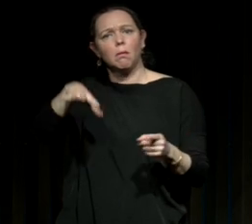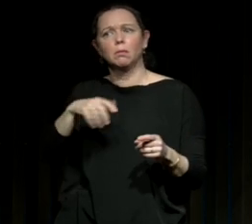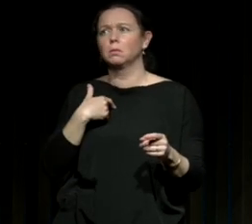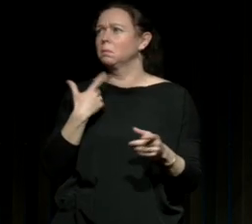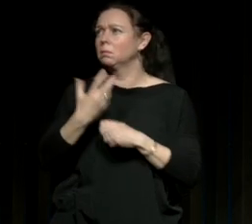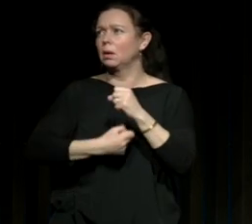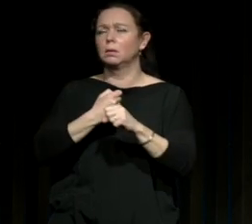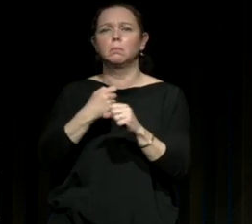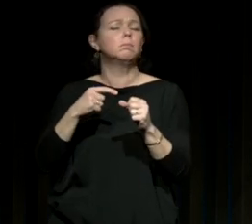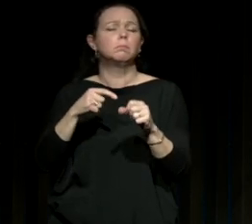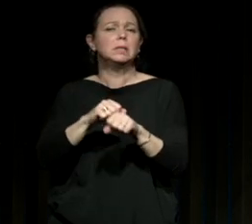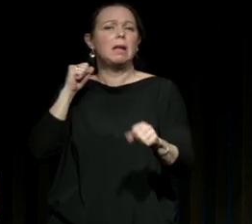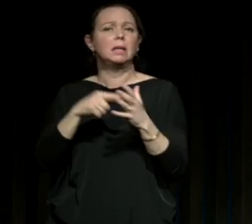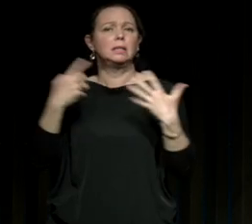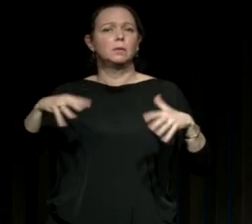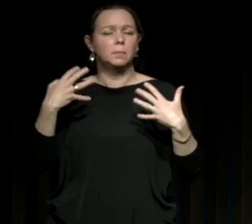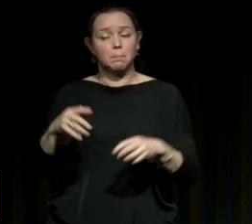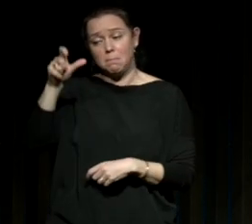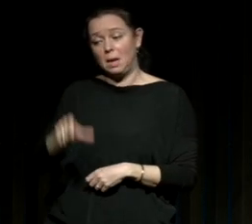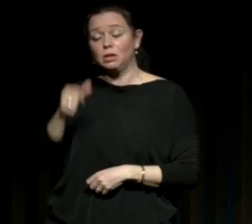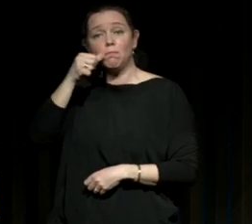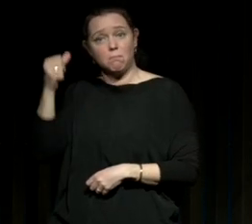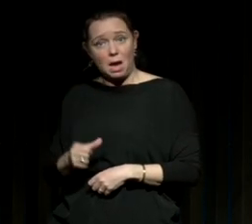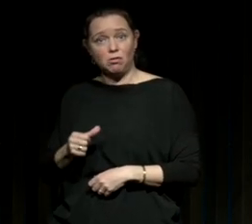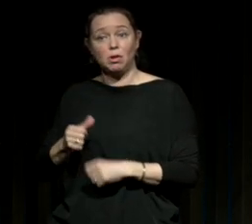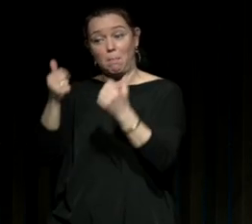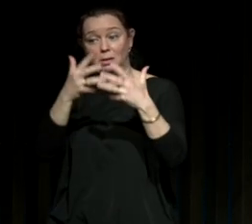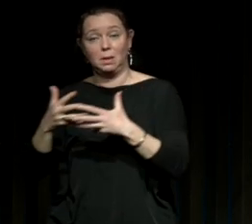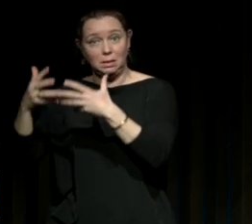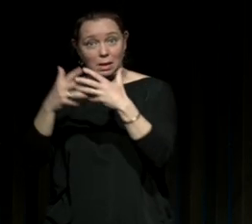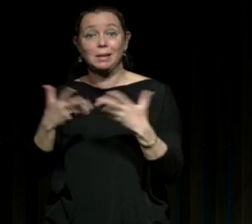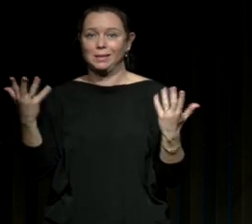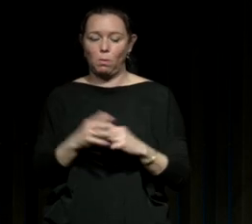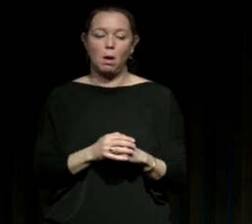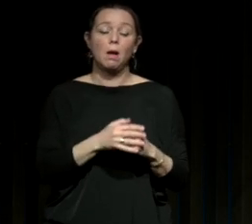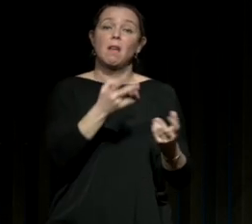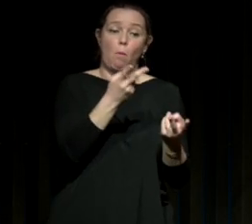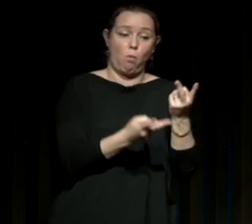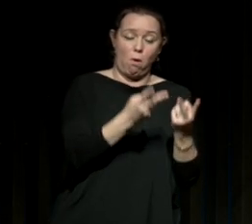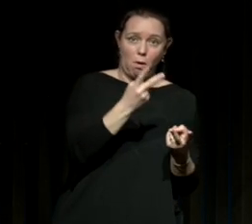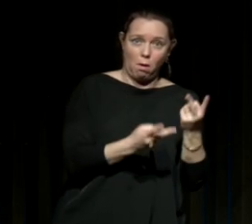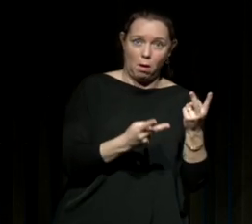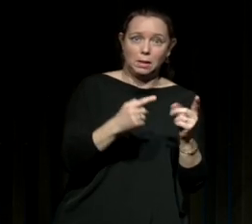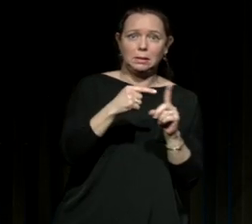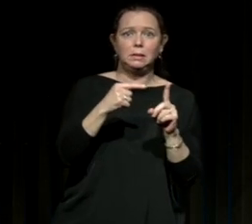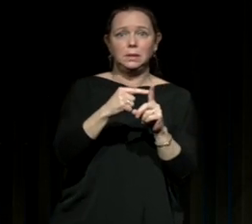un mathématicien belge et 7 mc c'est le rapport du poids en kg divisé par la taille en m élevée